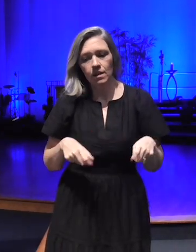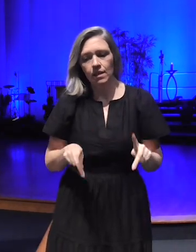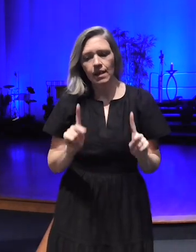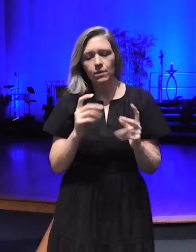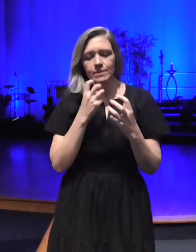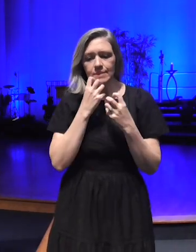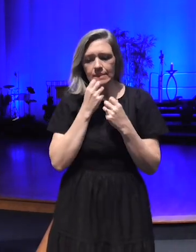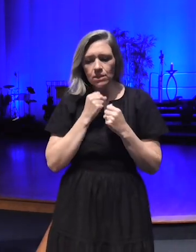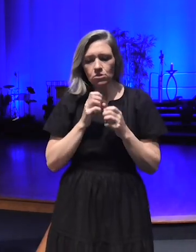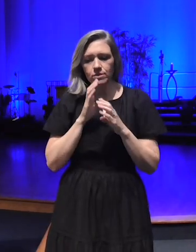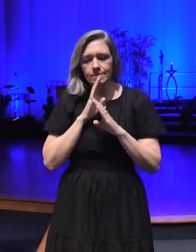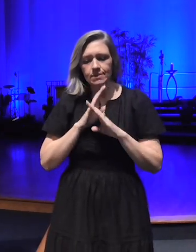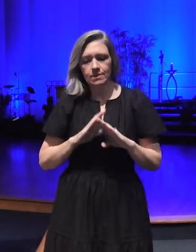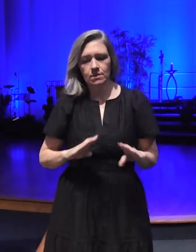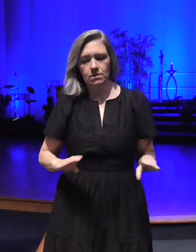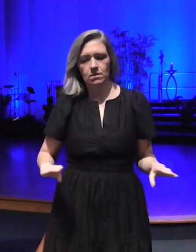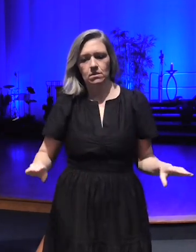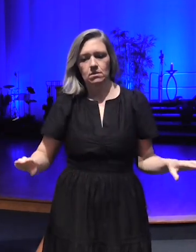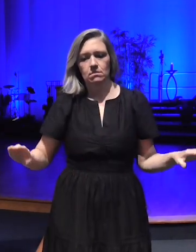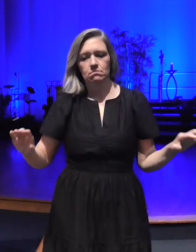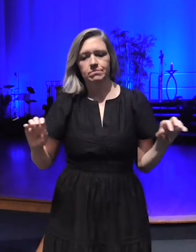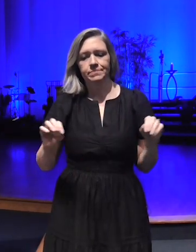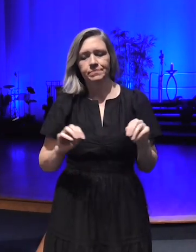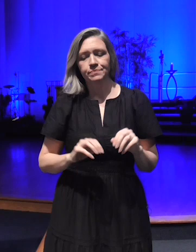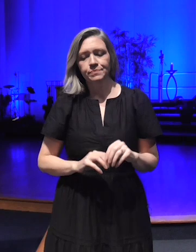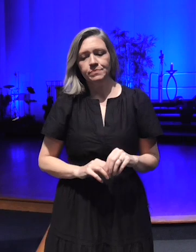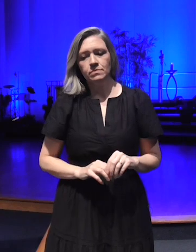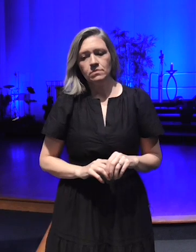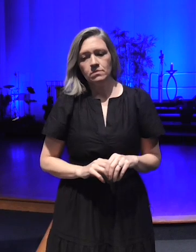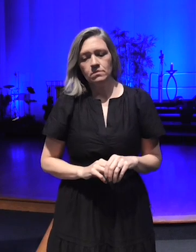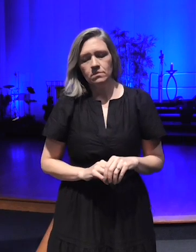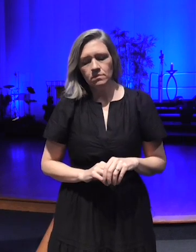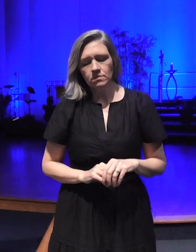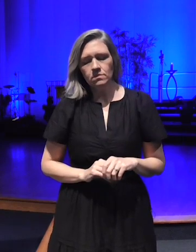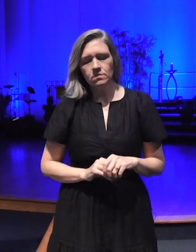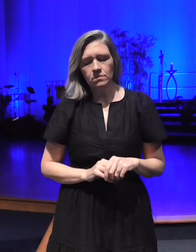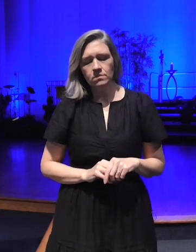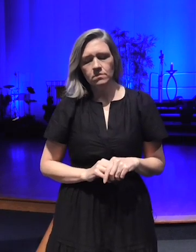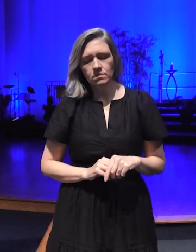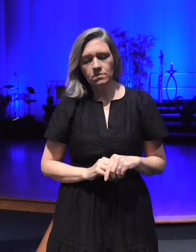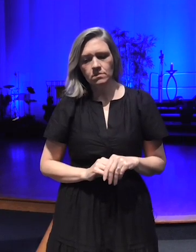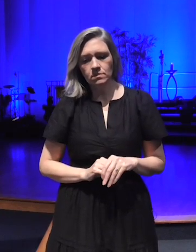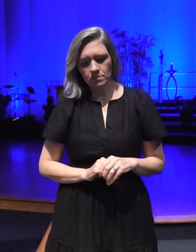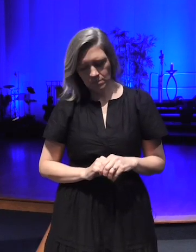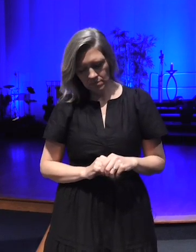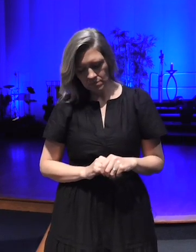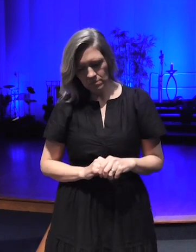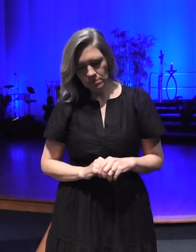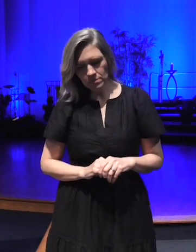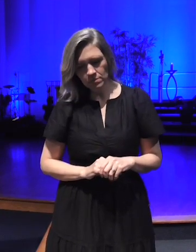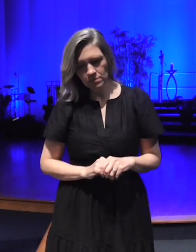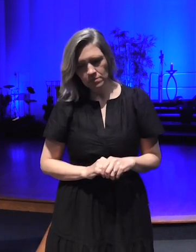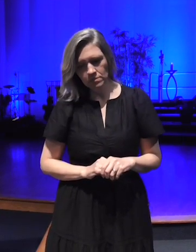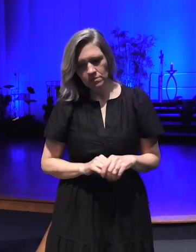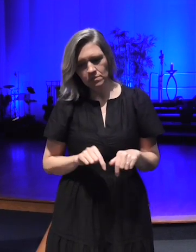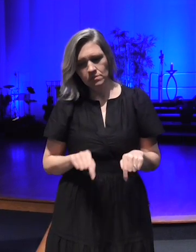nosotros una quietud con una profunda